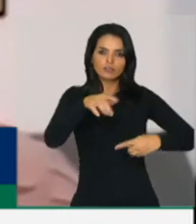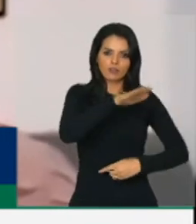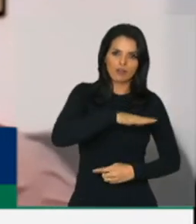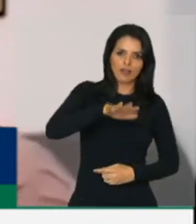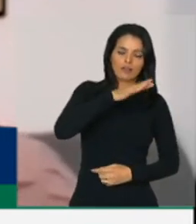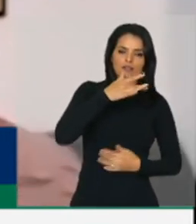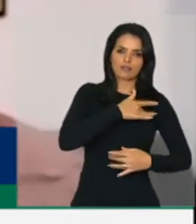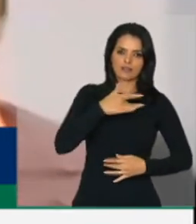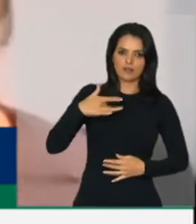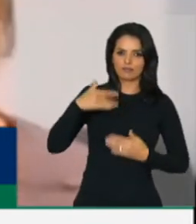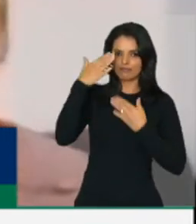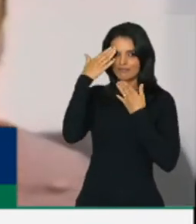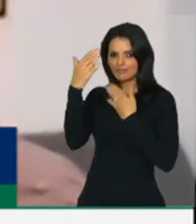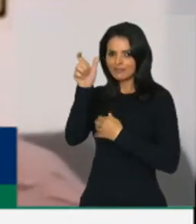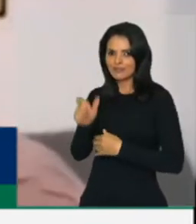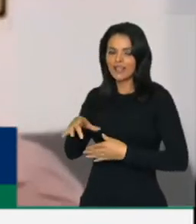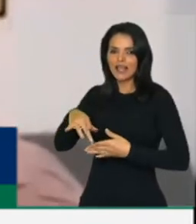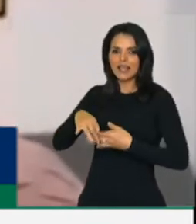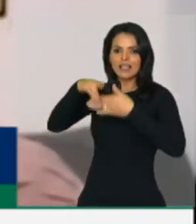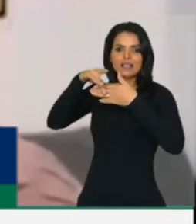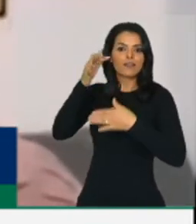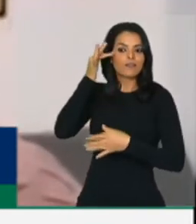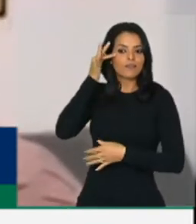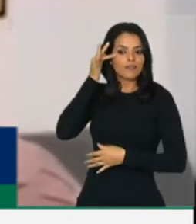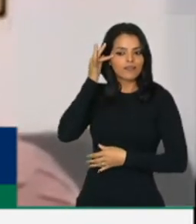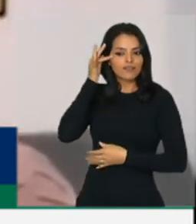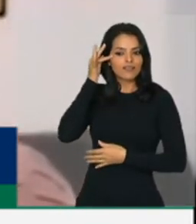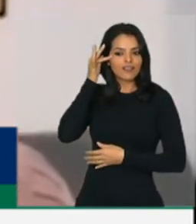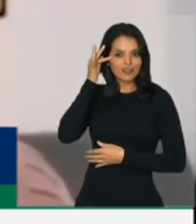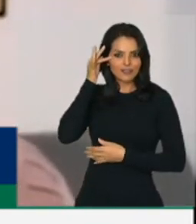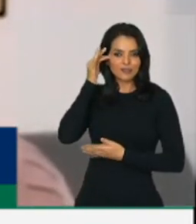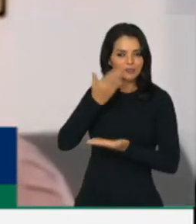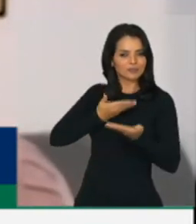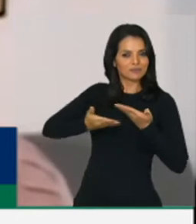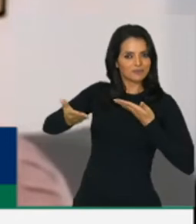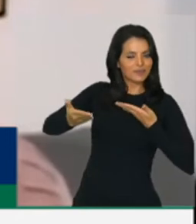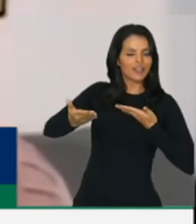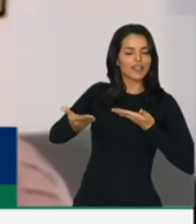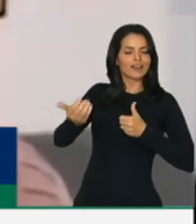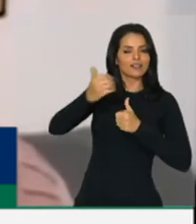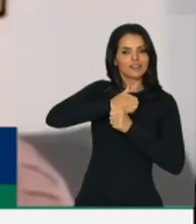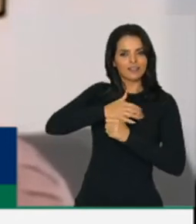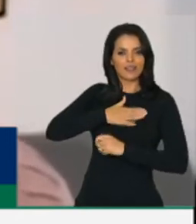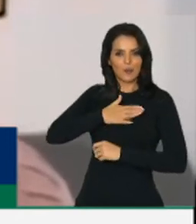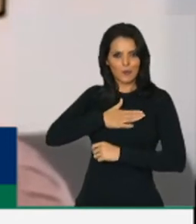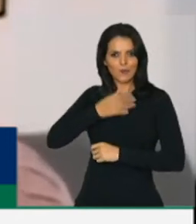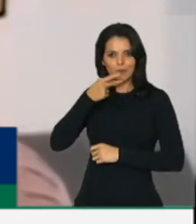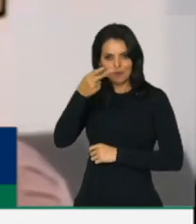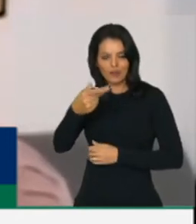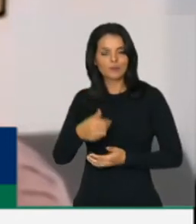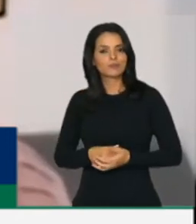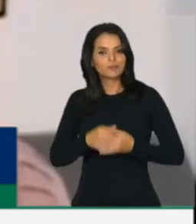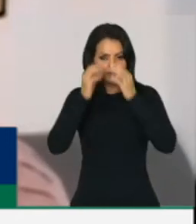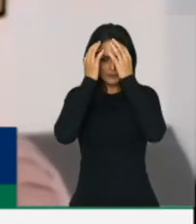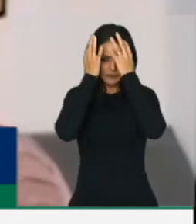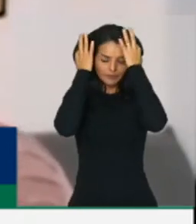DA SAÚDE EU QUERO AGRADECER AO LÍDER MARCELO FREIXO A CESSÃO DO TEMPO. VEJA, SENHOR PRESIDENTE, A REVISTA FORBES, ANUNCIA QUE NO ANO DA PANDEMIA